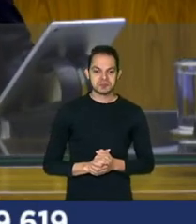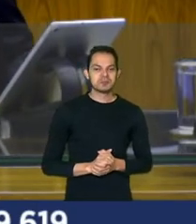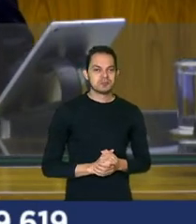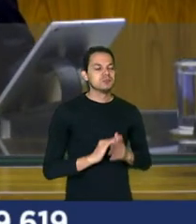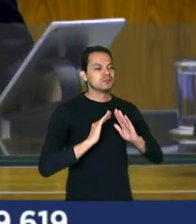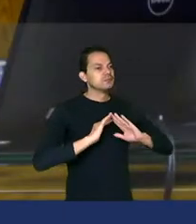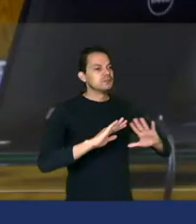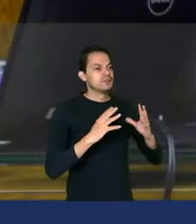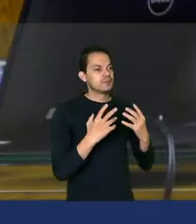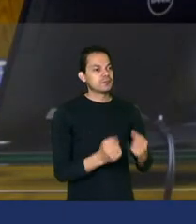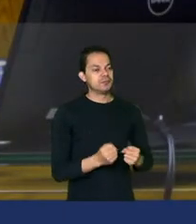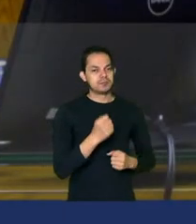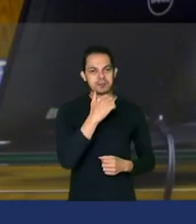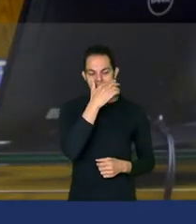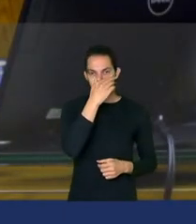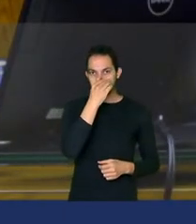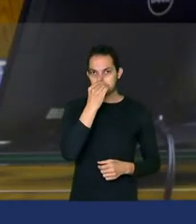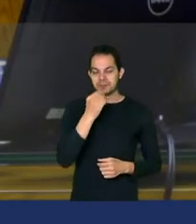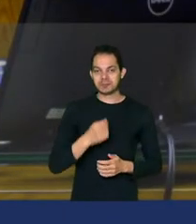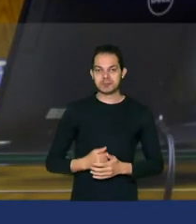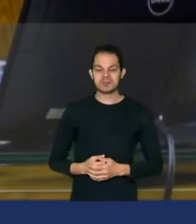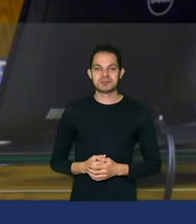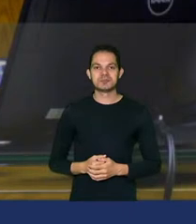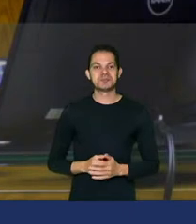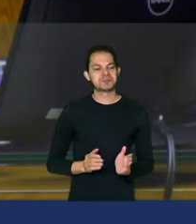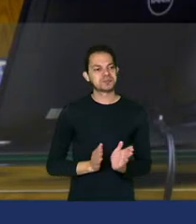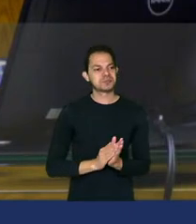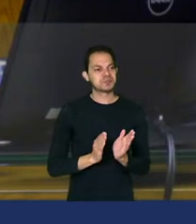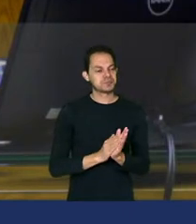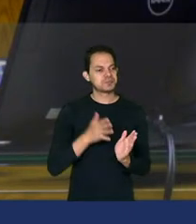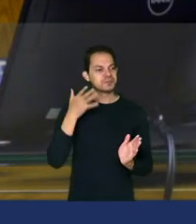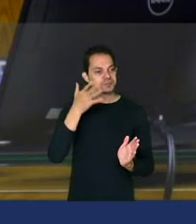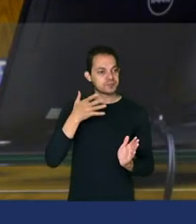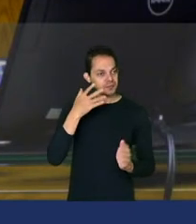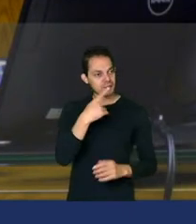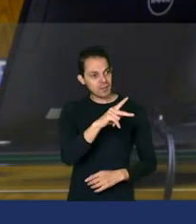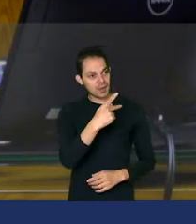DIVULGASSE NA VOZ DO BRASIL. [PRESIDENTE]: SERÁ ATENDIDO, DEPUTADO ZÉ